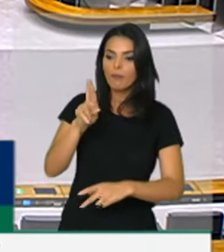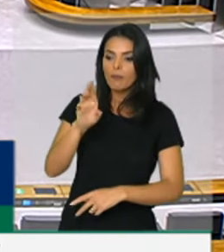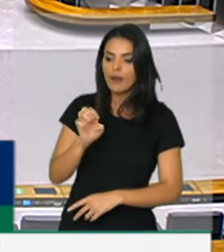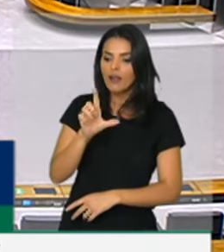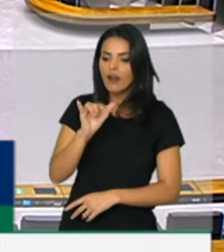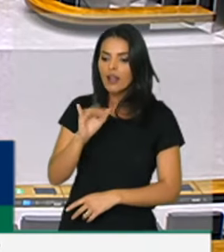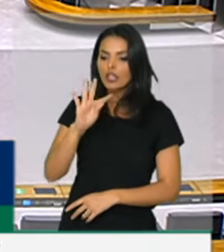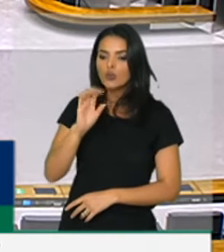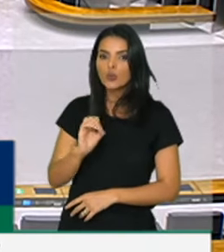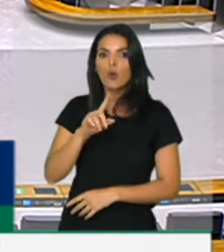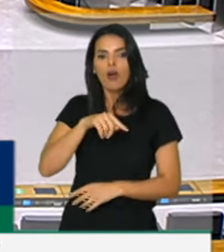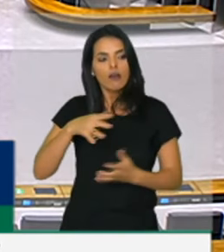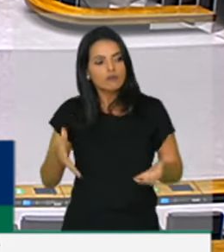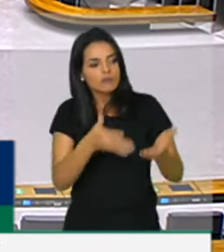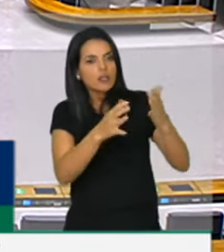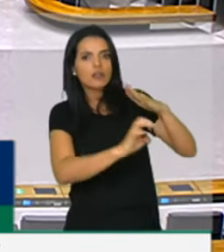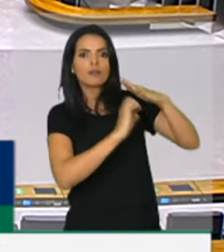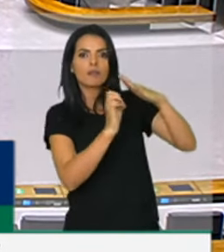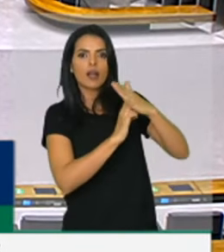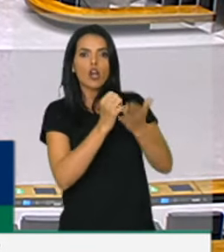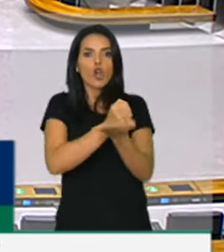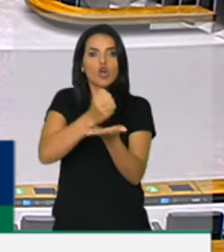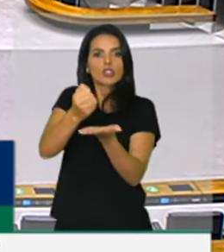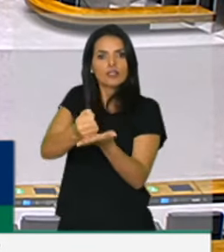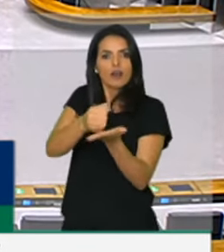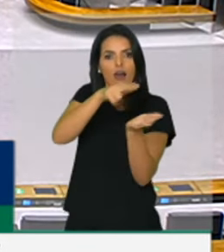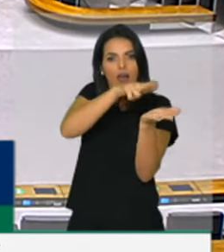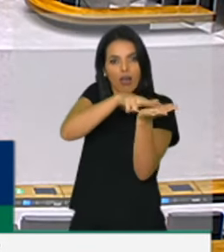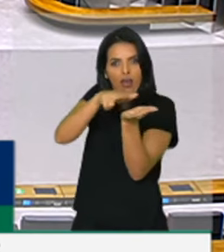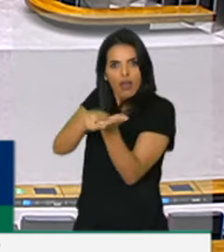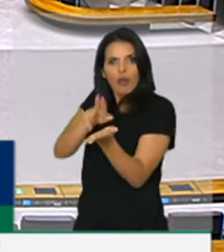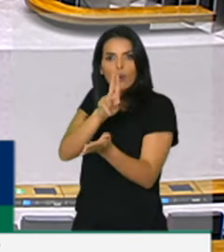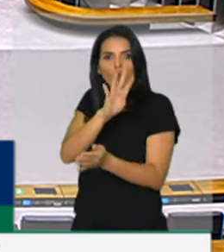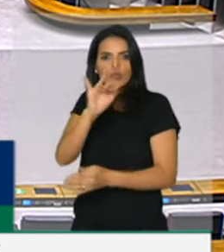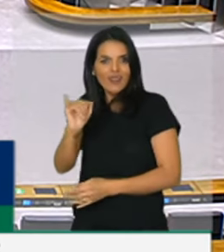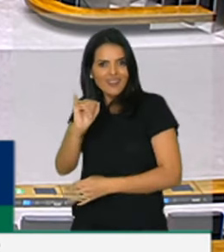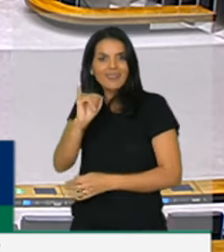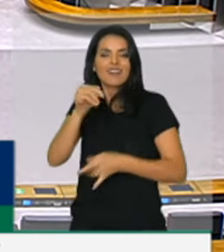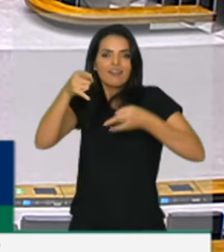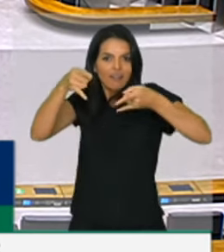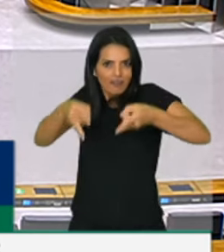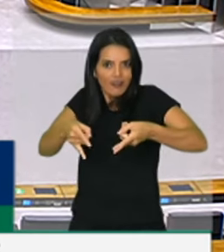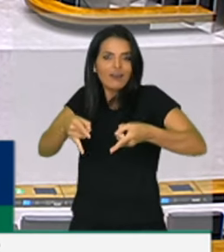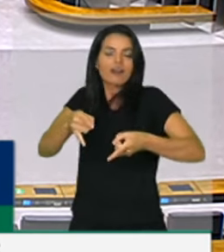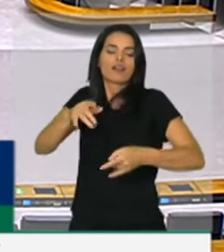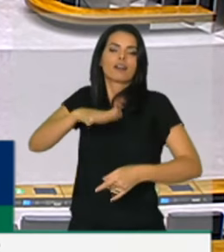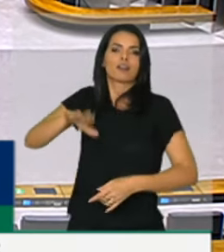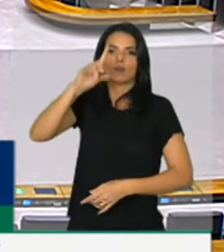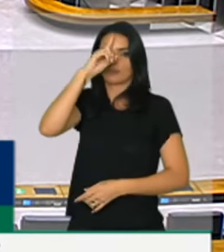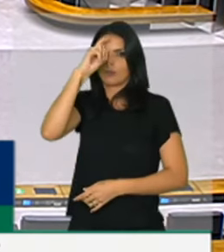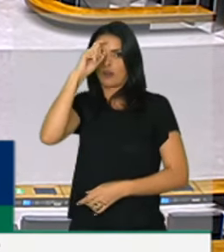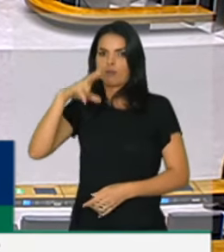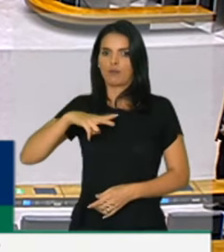DE UTI PARA A REDE PRIVADA PARA PODER ATENDER PACIENTES COM A COVID EM TROCA OS VALORES GASTOS VÃO SER DEDUZIDOS NO IMPOSTO DE